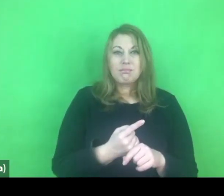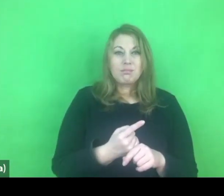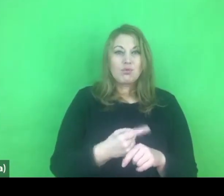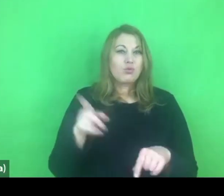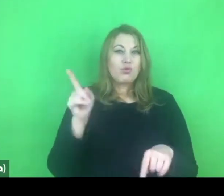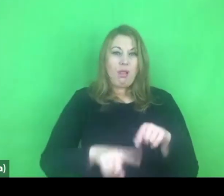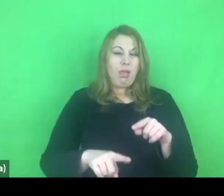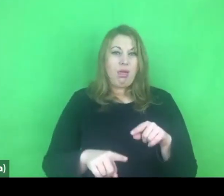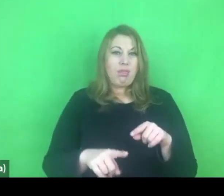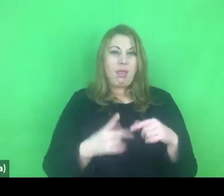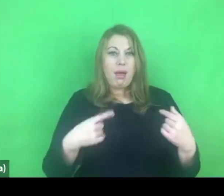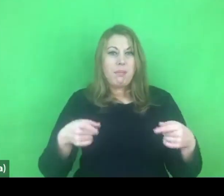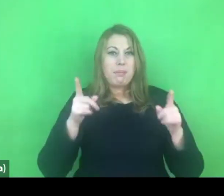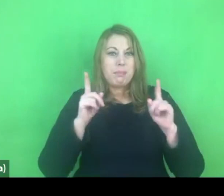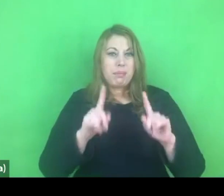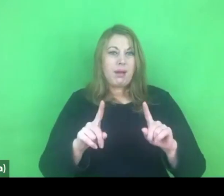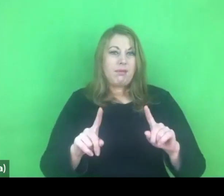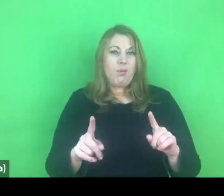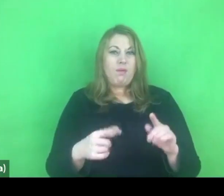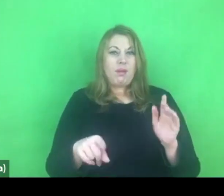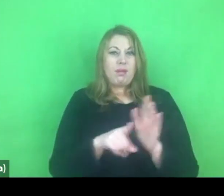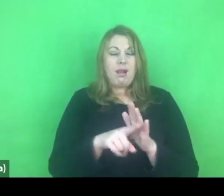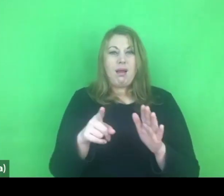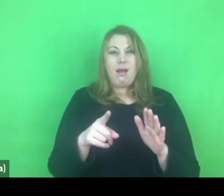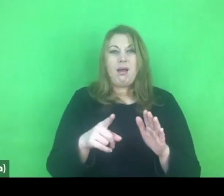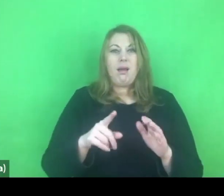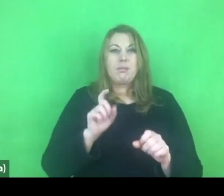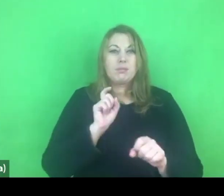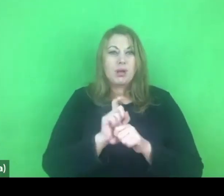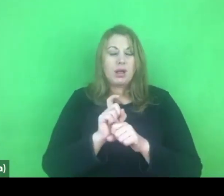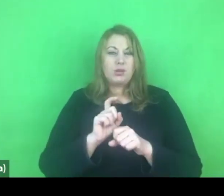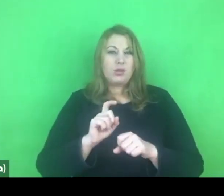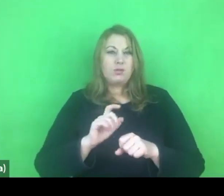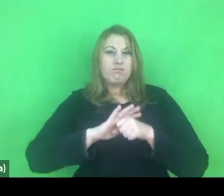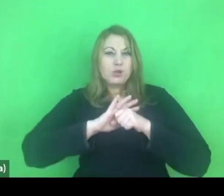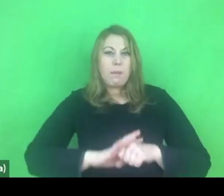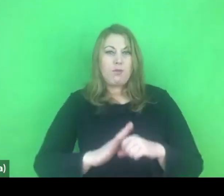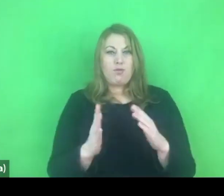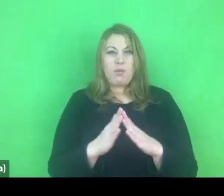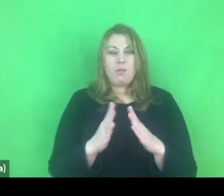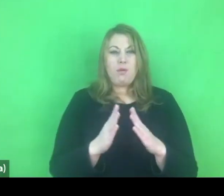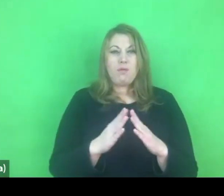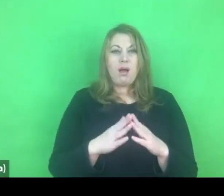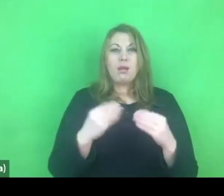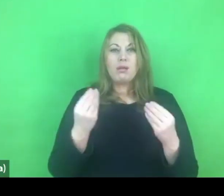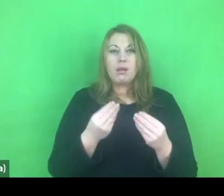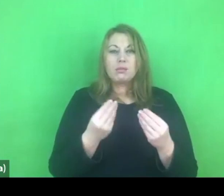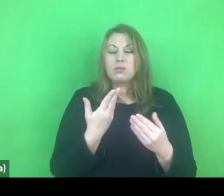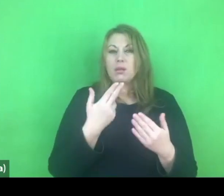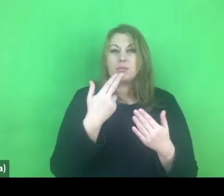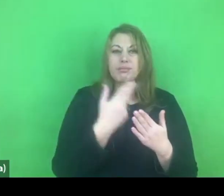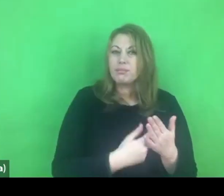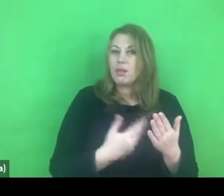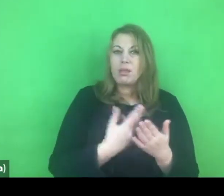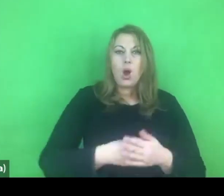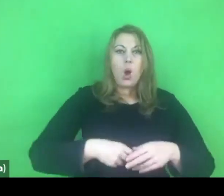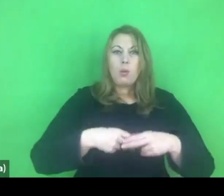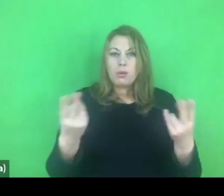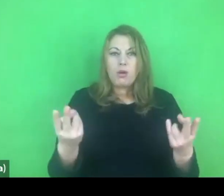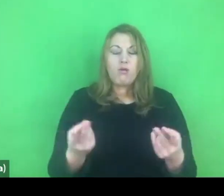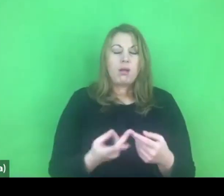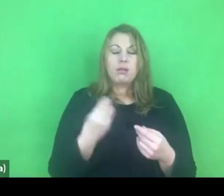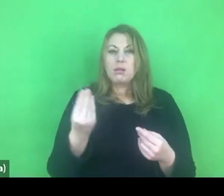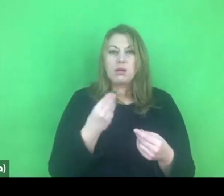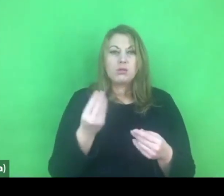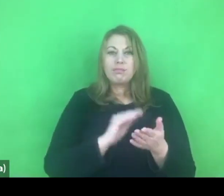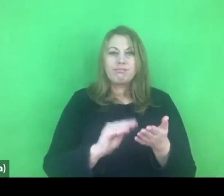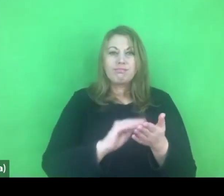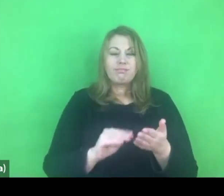Czas pokaże. Póki co, program nie jest jeszcze opublikowany, wczoraj sprawdzałam, żeby móc Państwu więcej informacji udostępnić